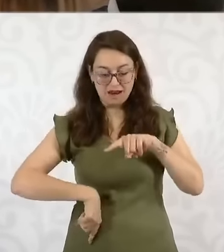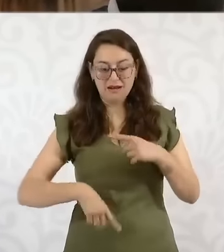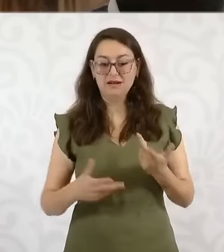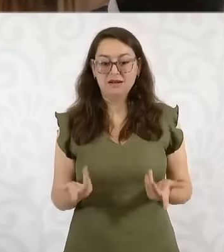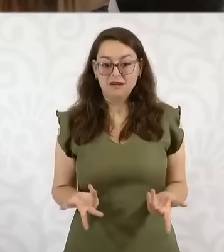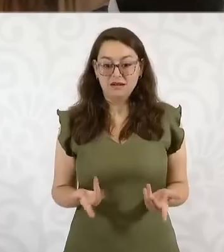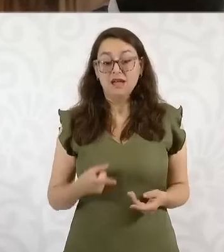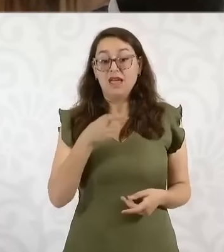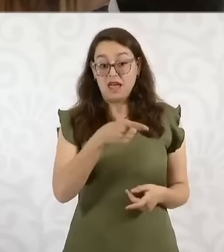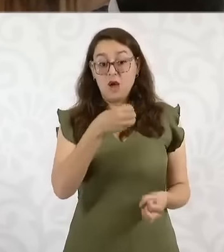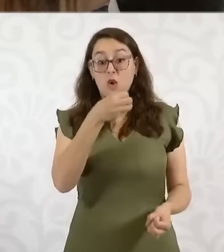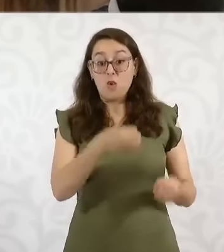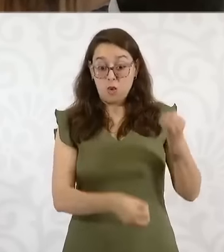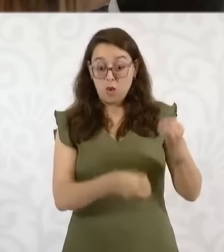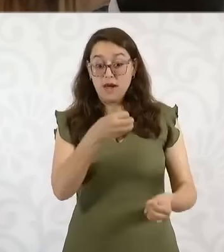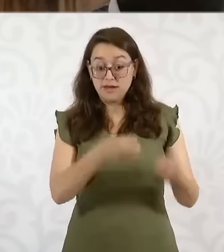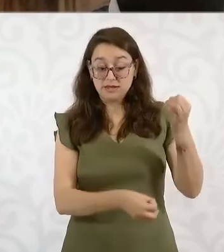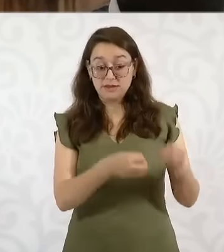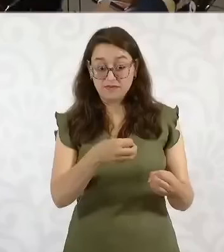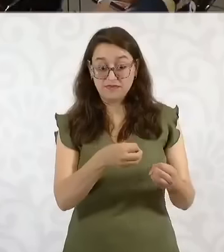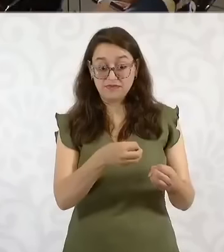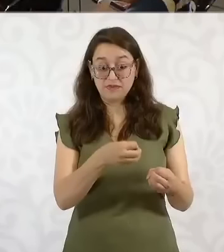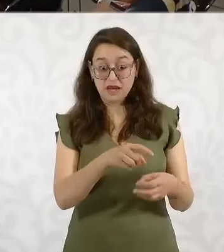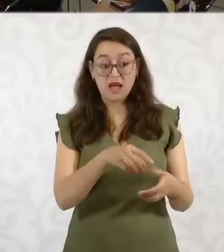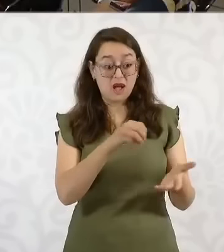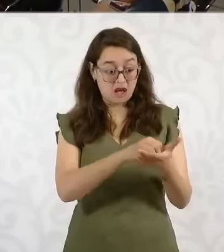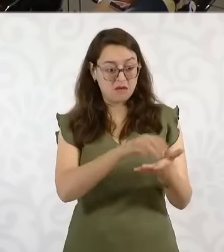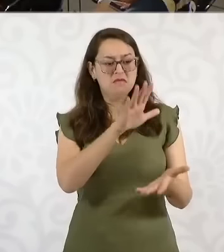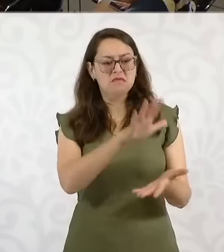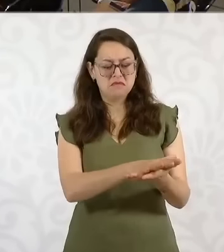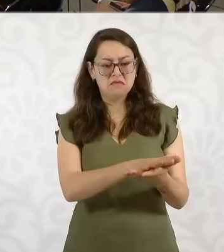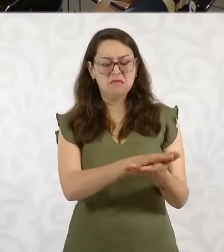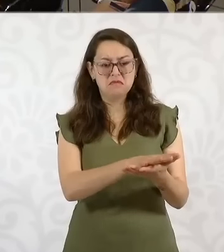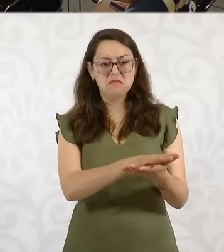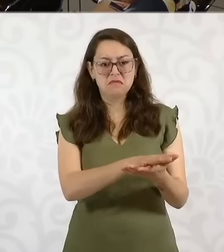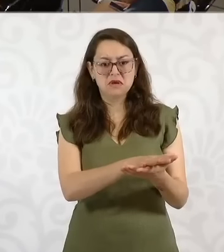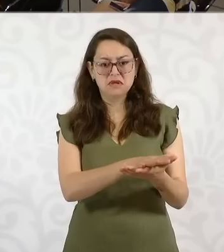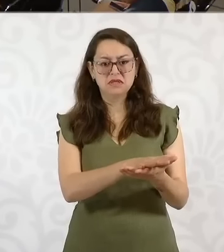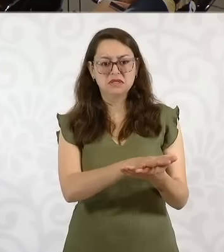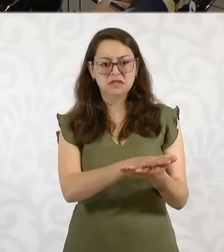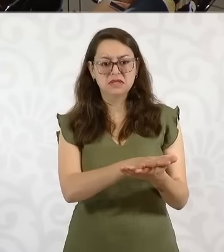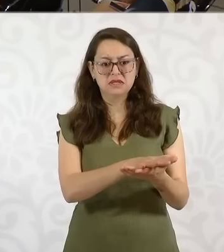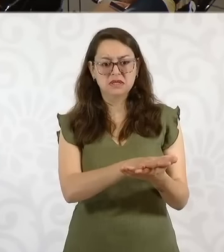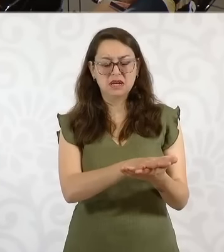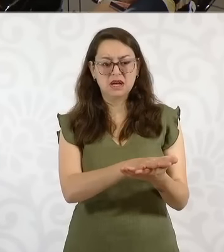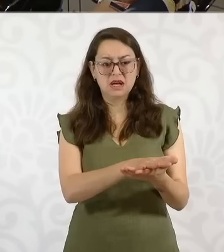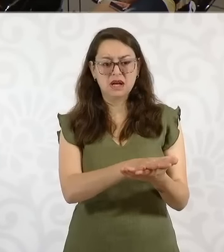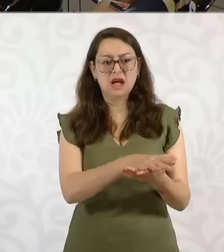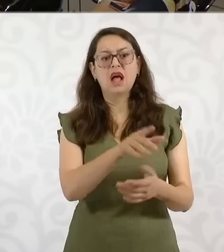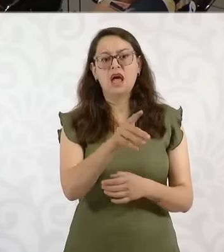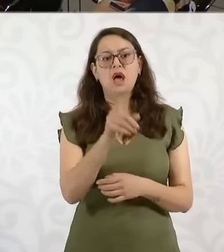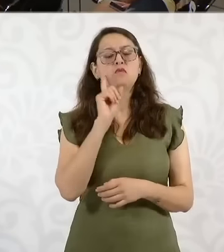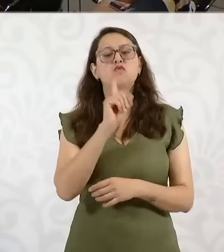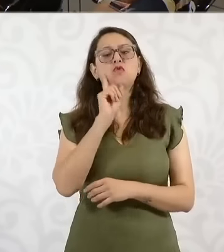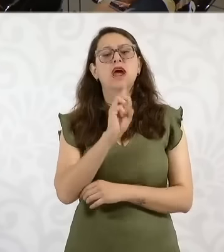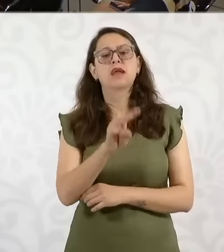autoriza, le da audiencia a la a la familia de Isabel Miranda de Wallas, presuntamente